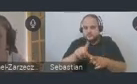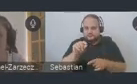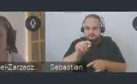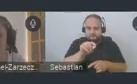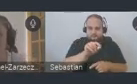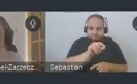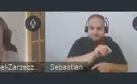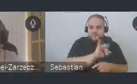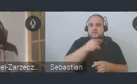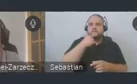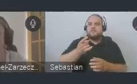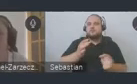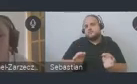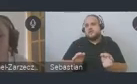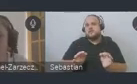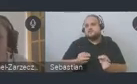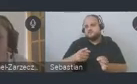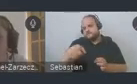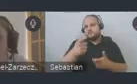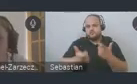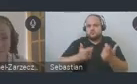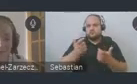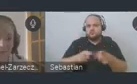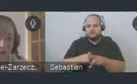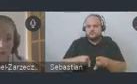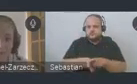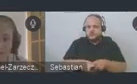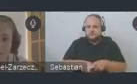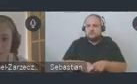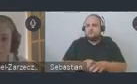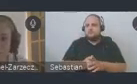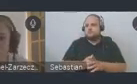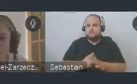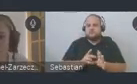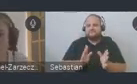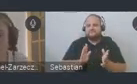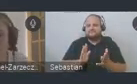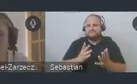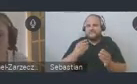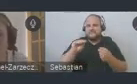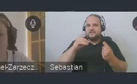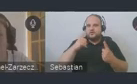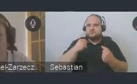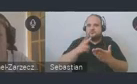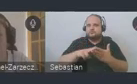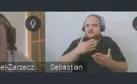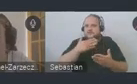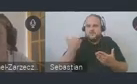i powiem "To teraz wy zróbcie to samo", to większość osób, która nie ma kompetencji cyfrowych,